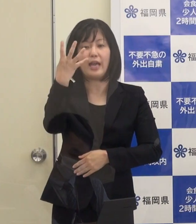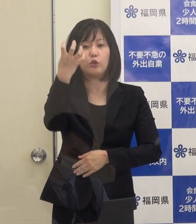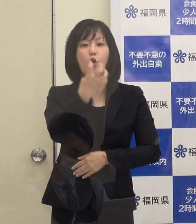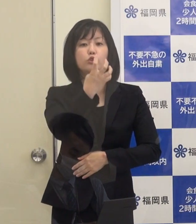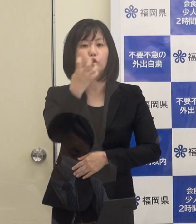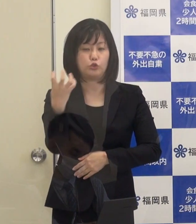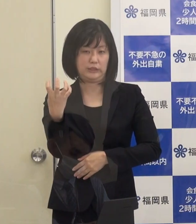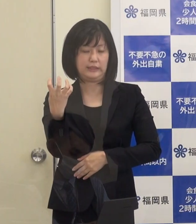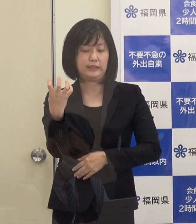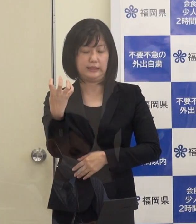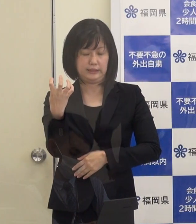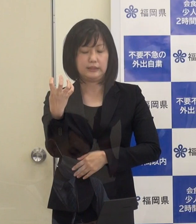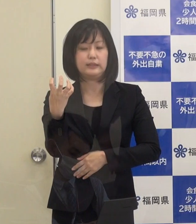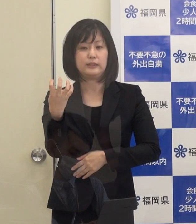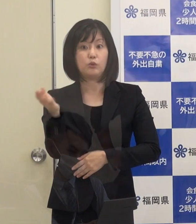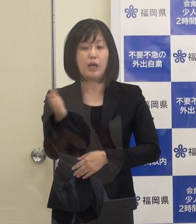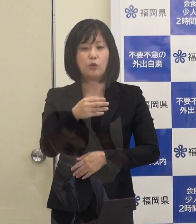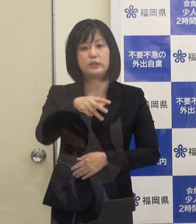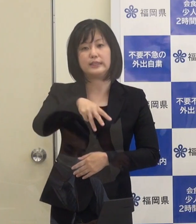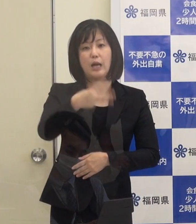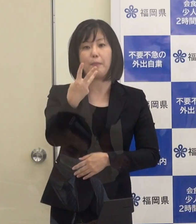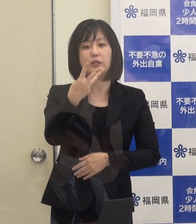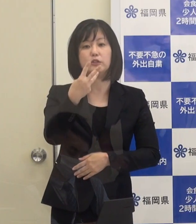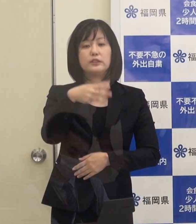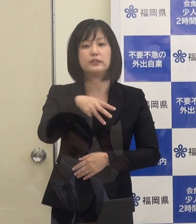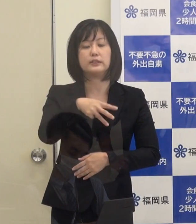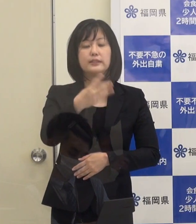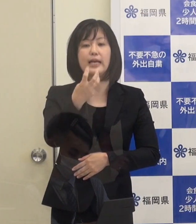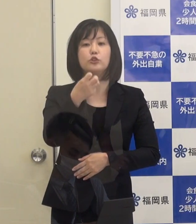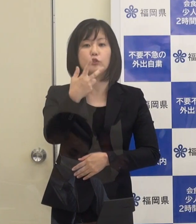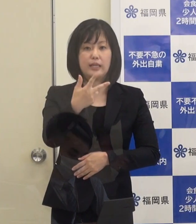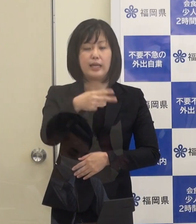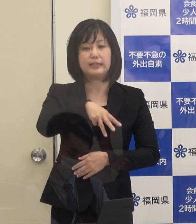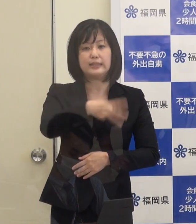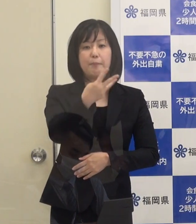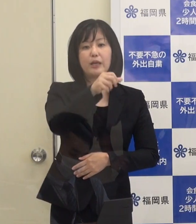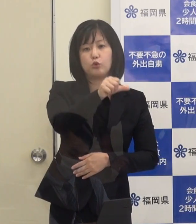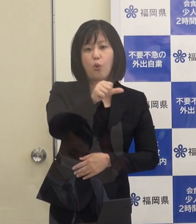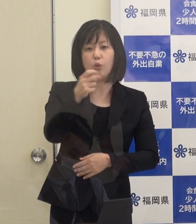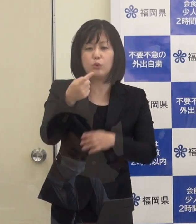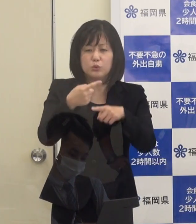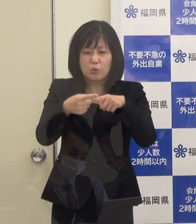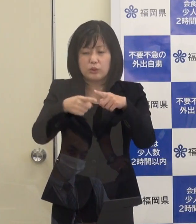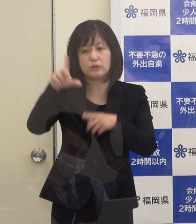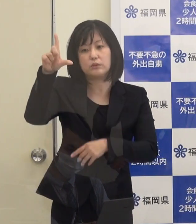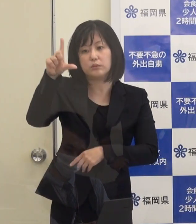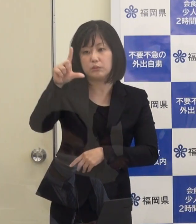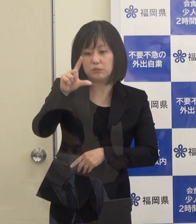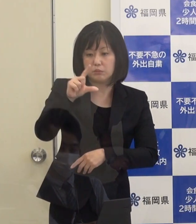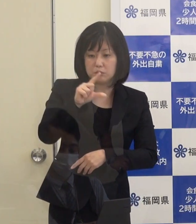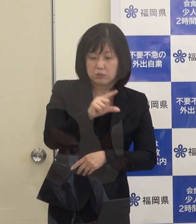その後一旦３３７名 ３０５名と減少傾向がみられましたが